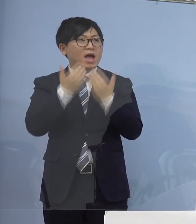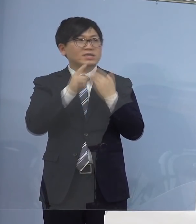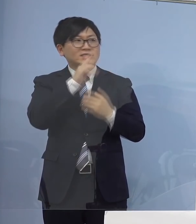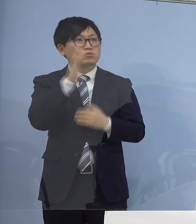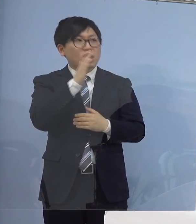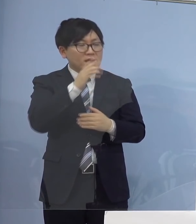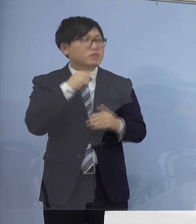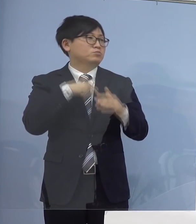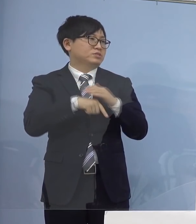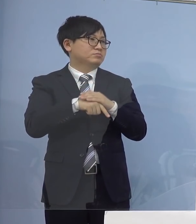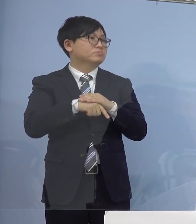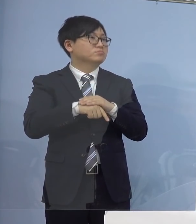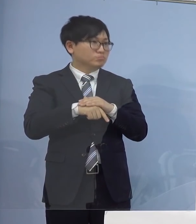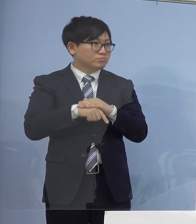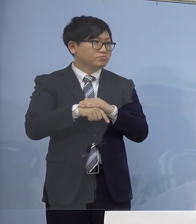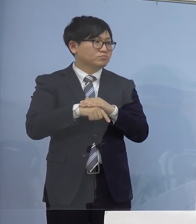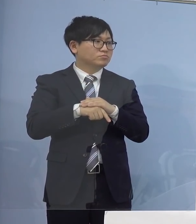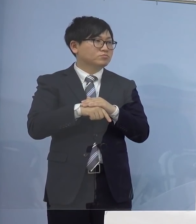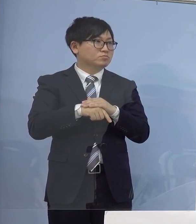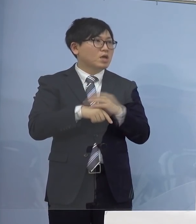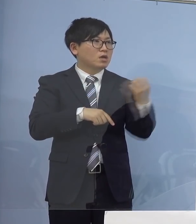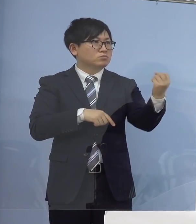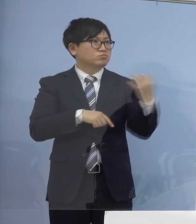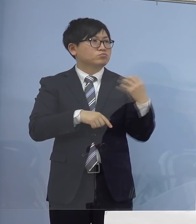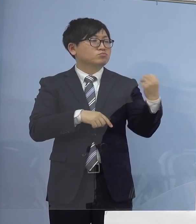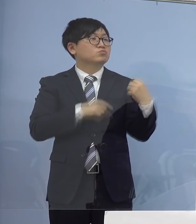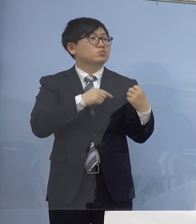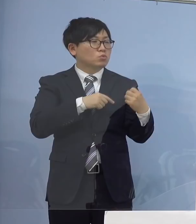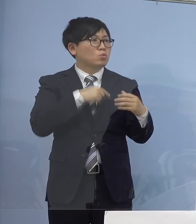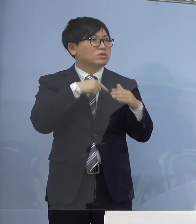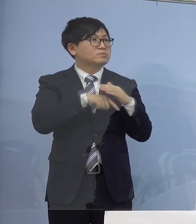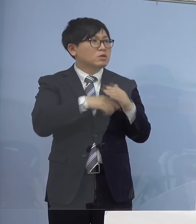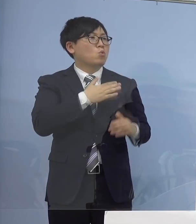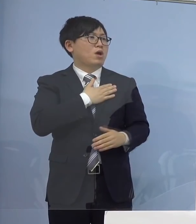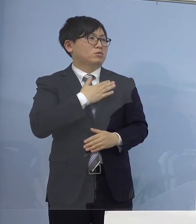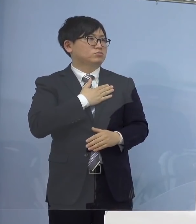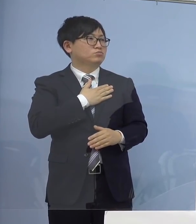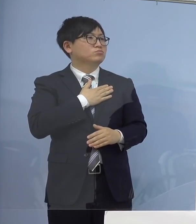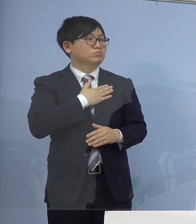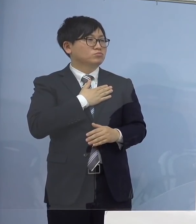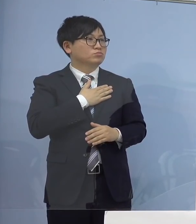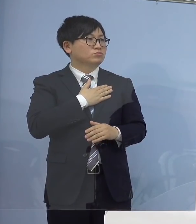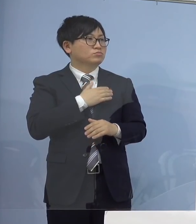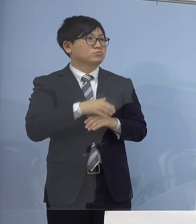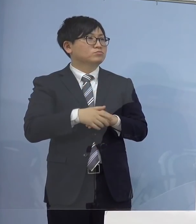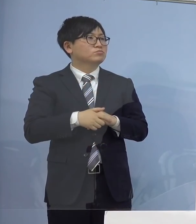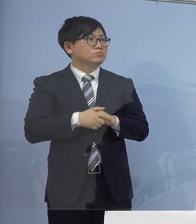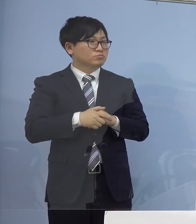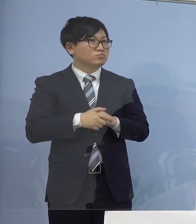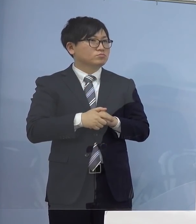それはおっしゃっていただいているように 完全にそれが原因だというのは暴論だと思いますので